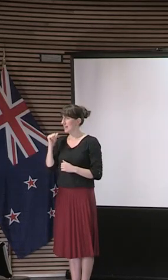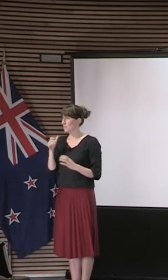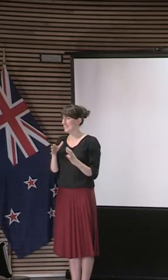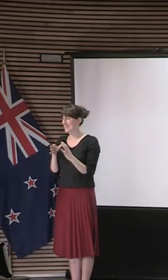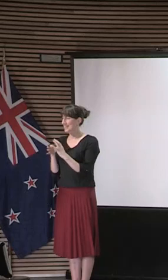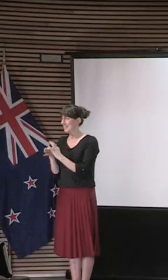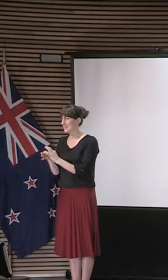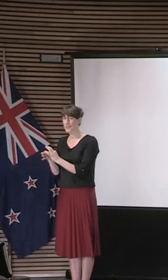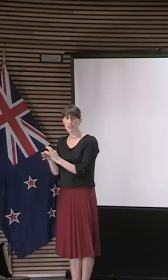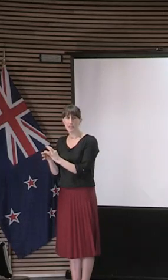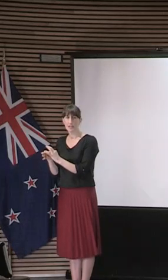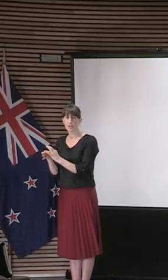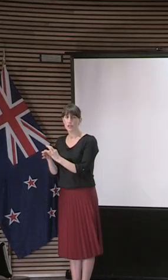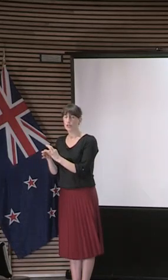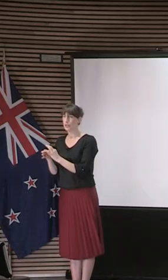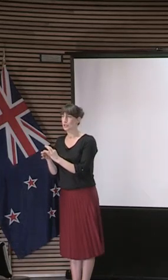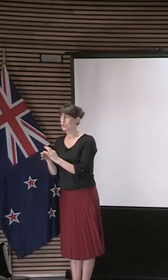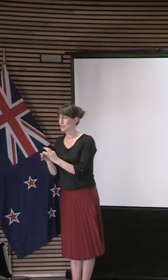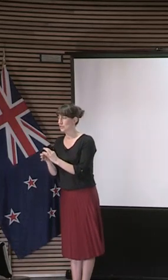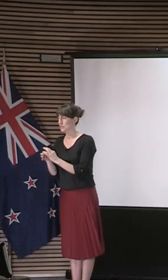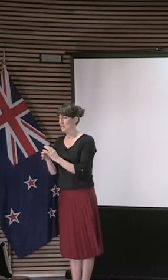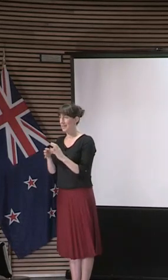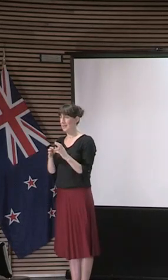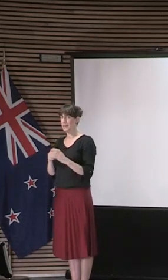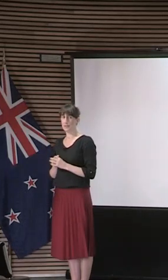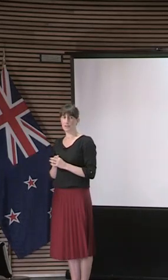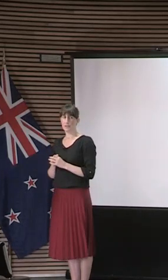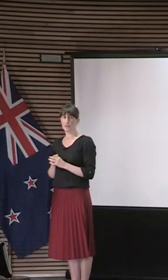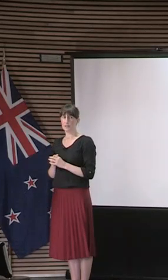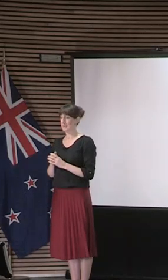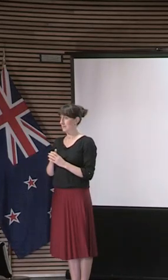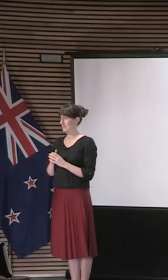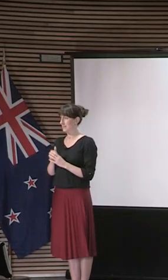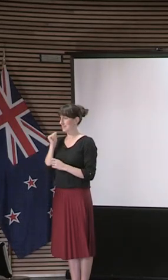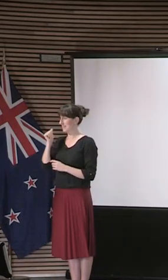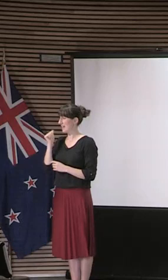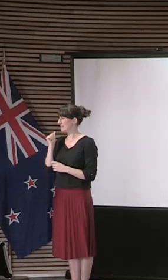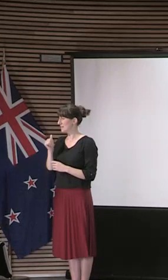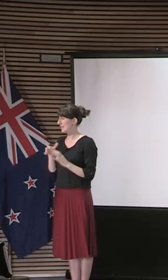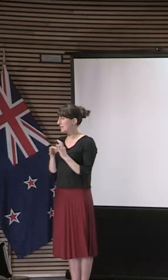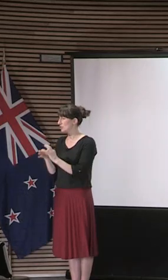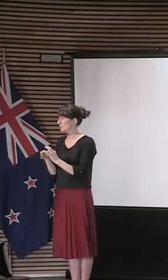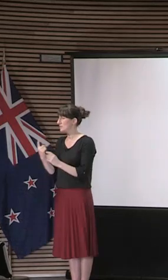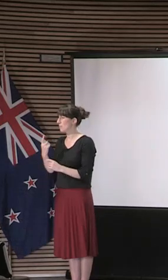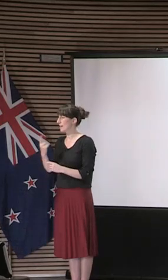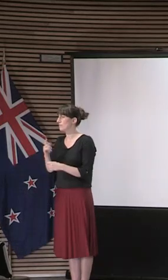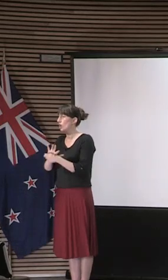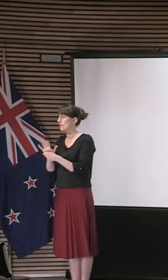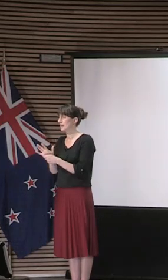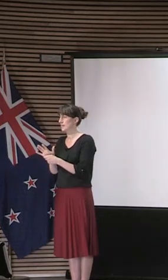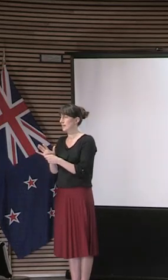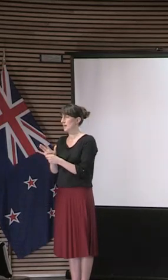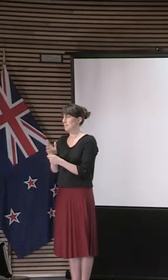Nga patai